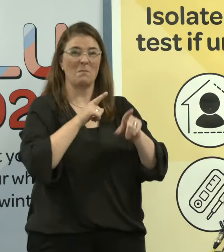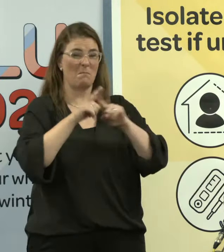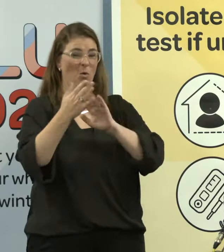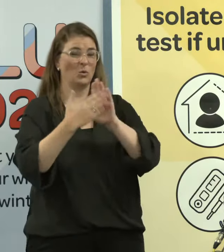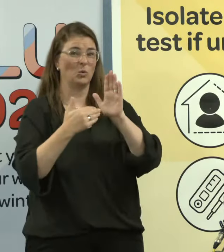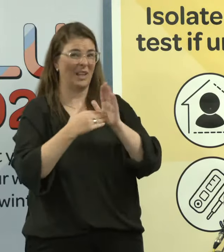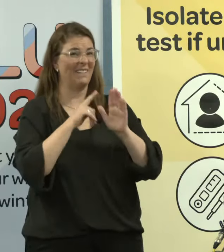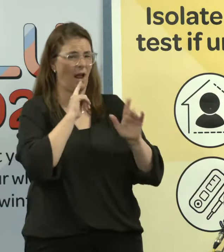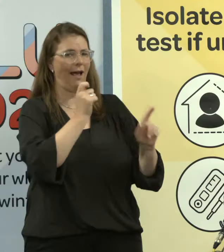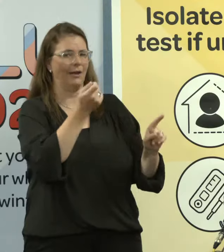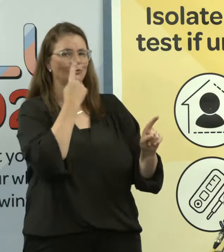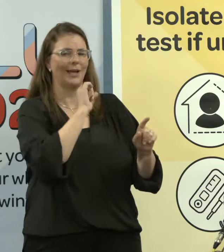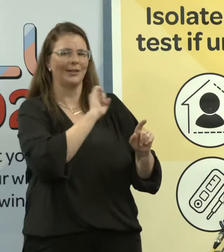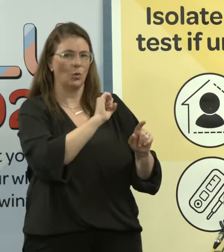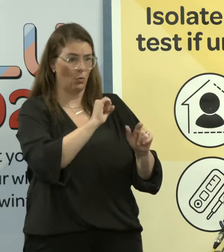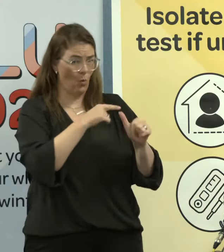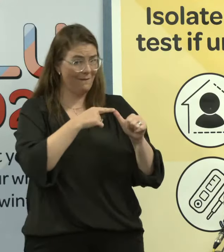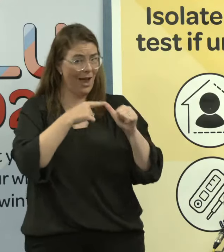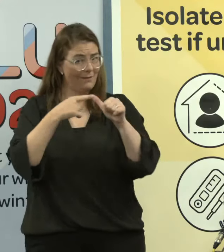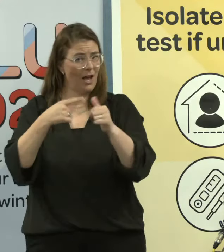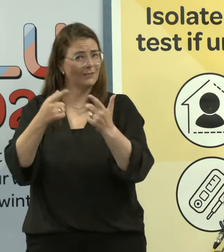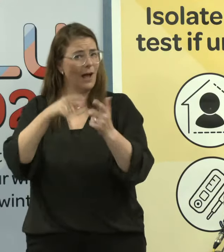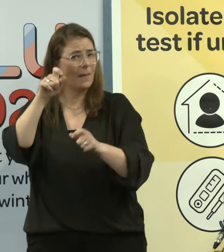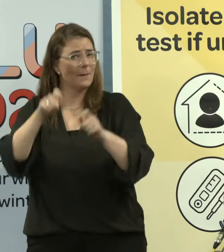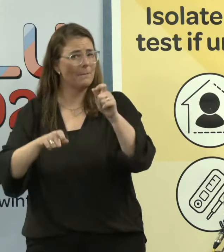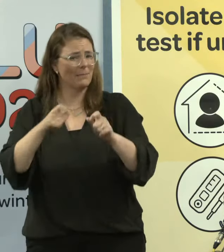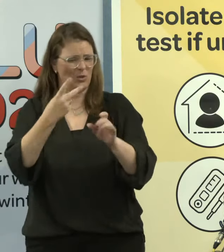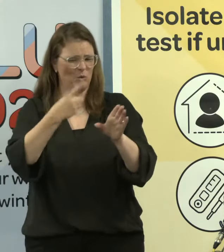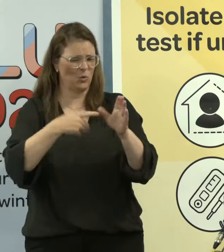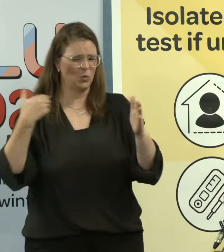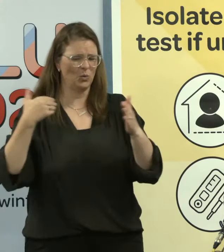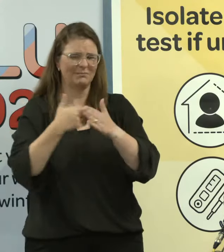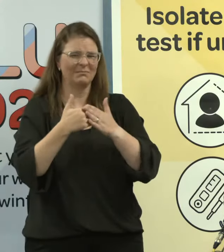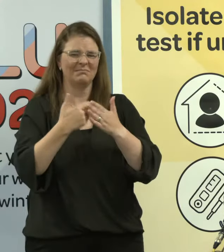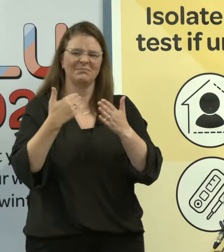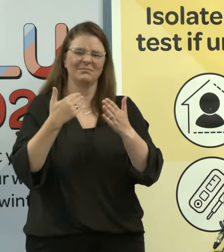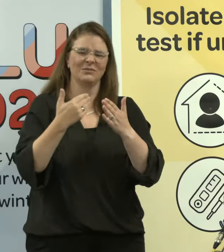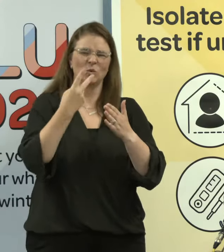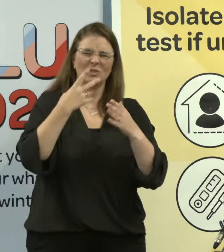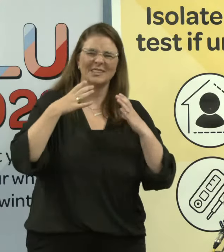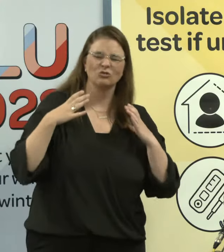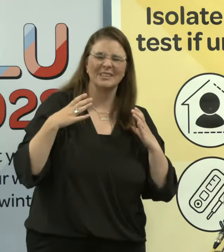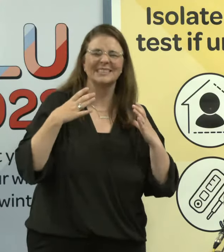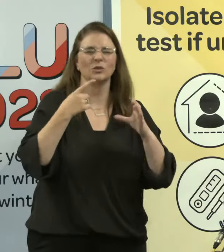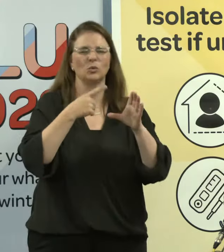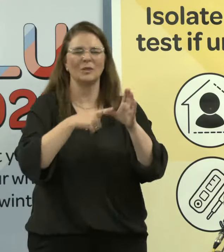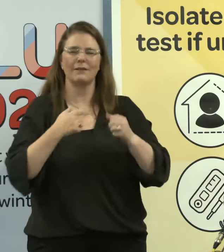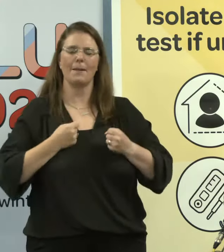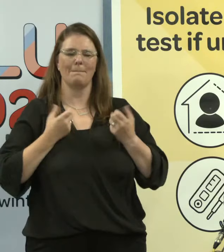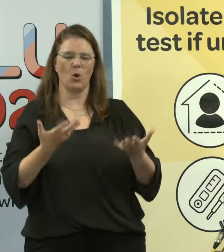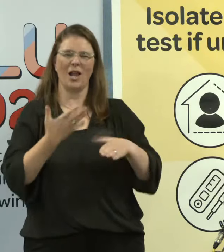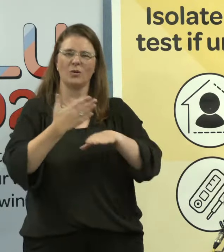Dr McElnay, kua korerohia te